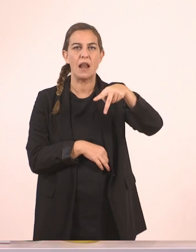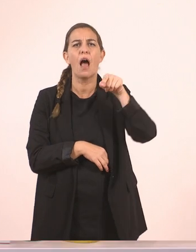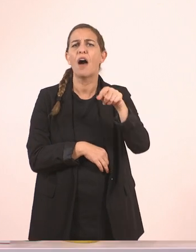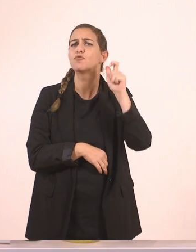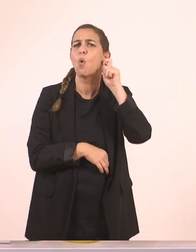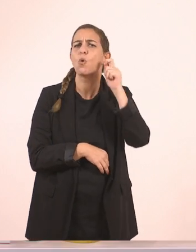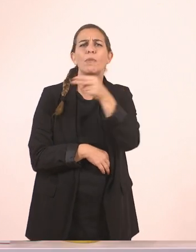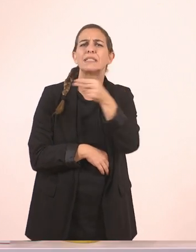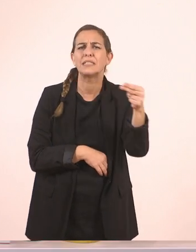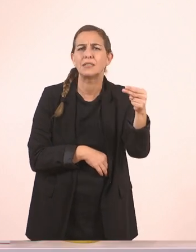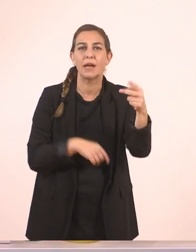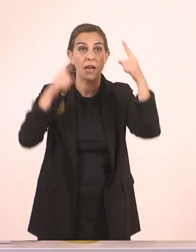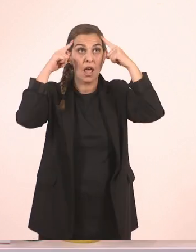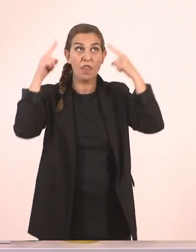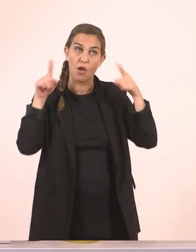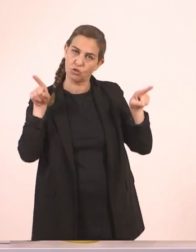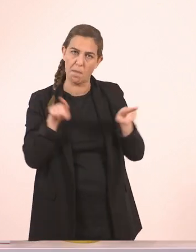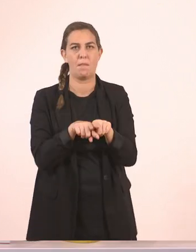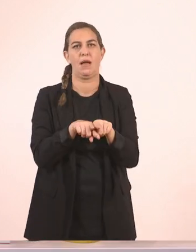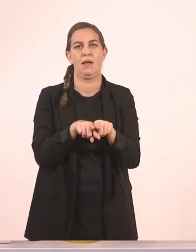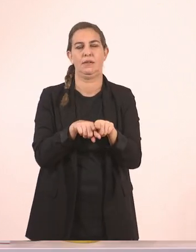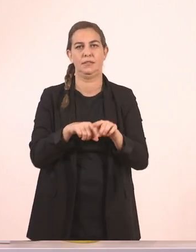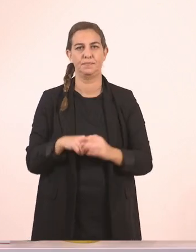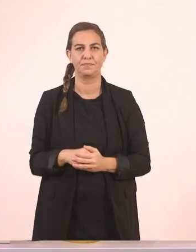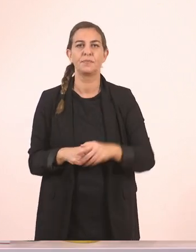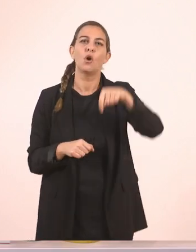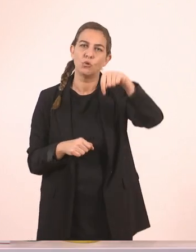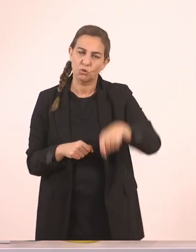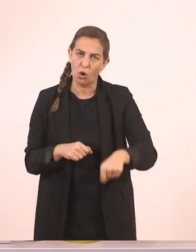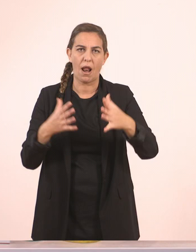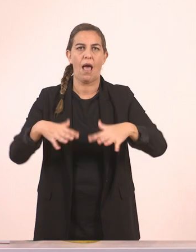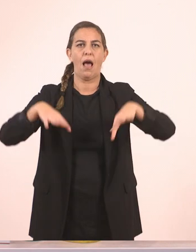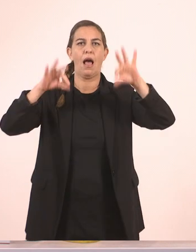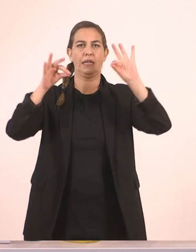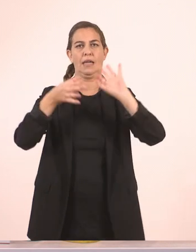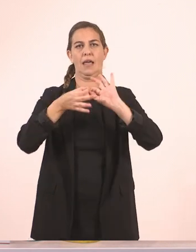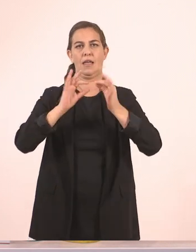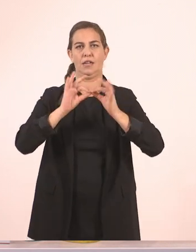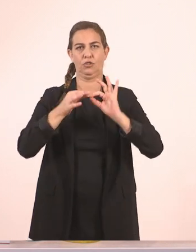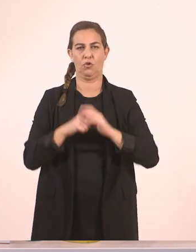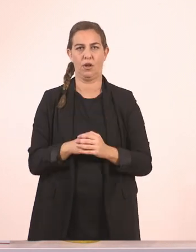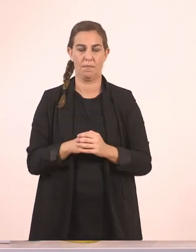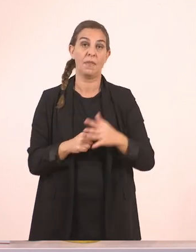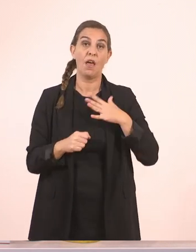Ας τα πάρουμε λοιπόν, παιδιά, τα πράγματα από την αρχή. Θα μιλήσουμε για τον Ευαγγελισμό της Θεοτόκου.